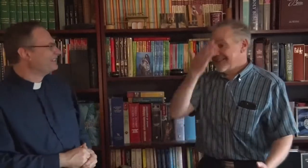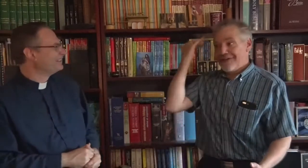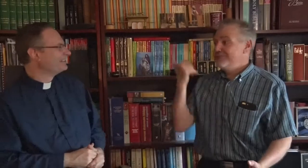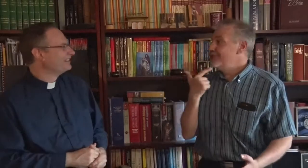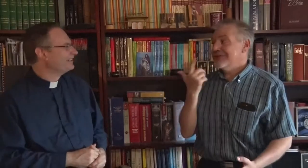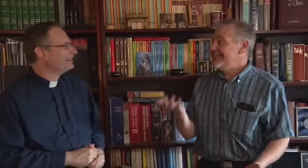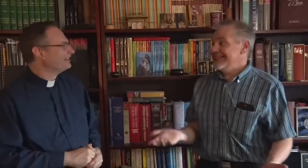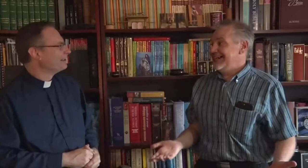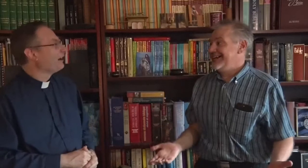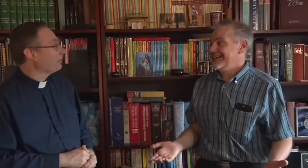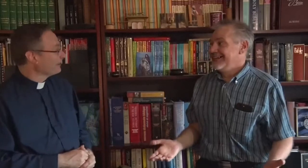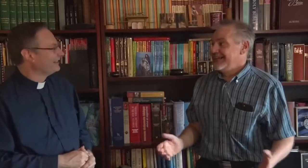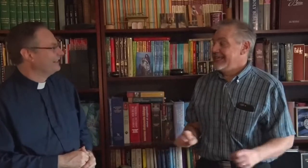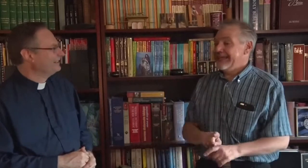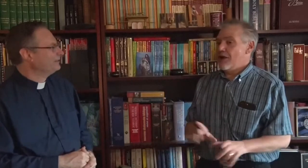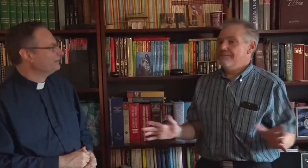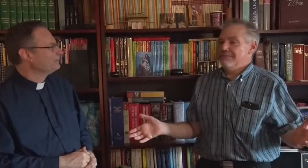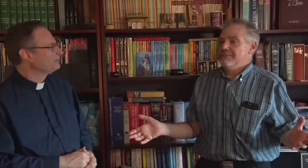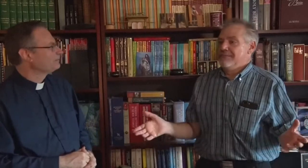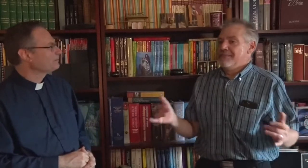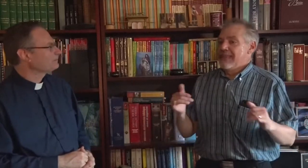Il ne savait plus quoi dire. C’était comme….